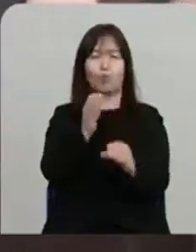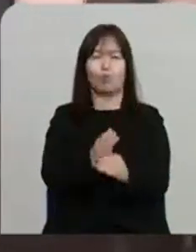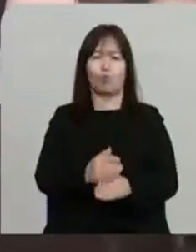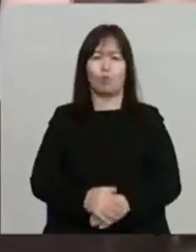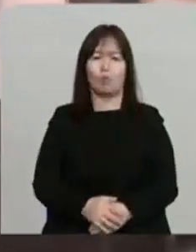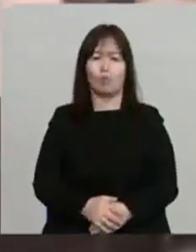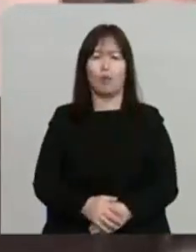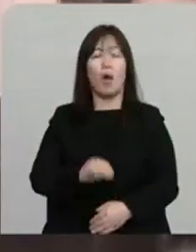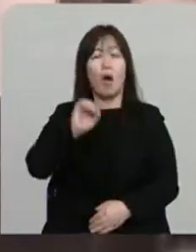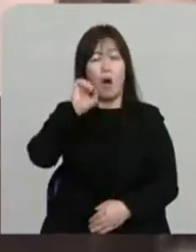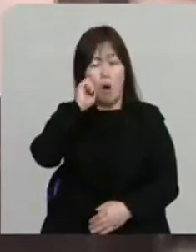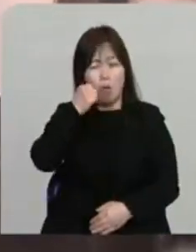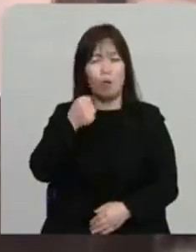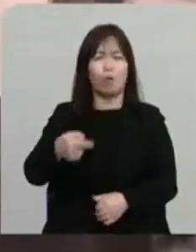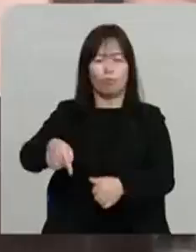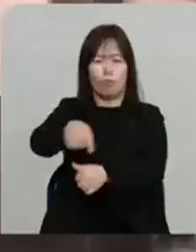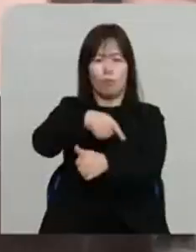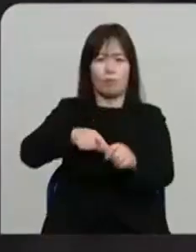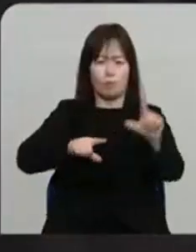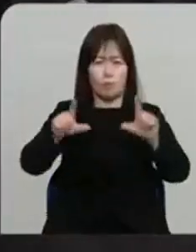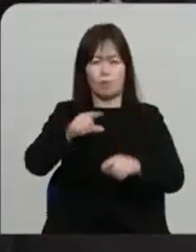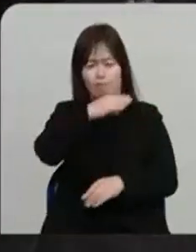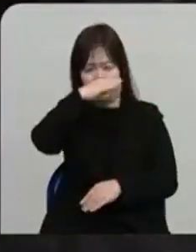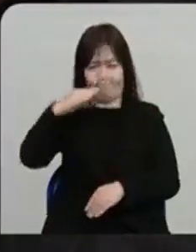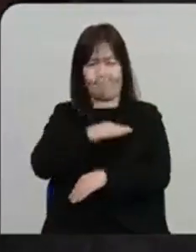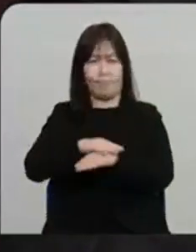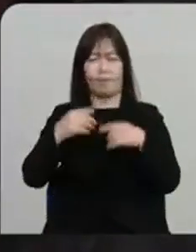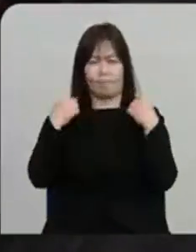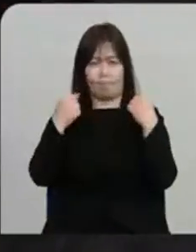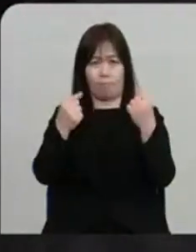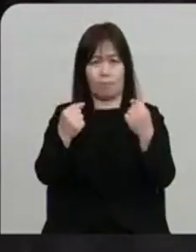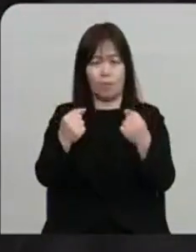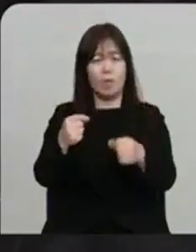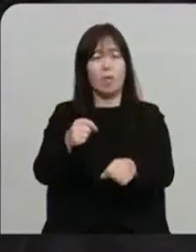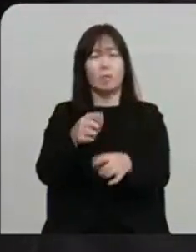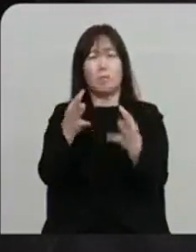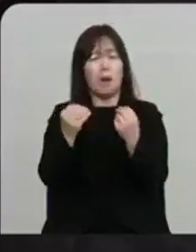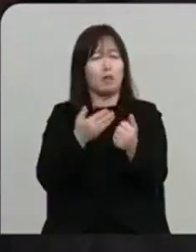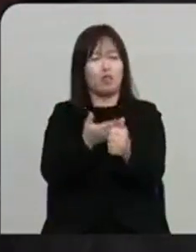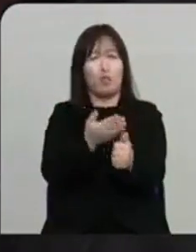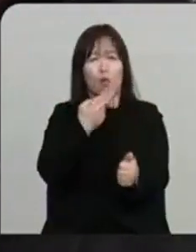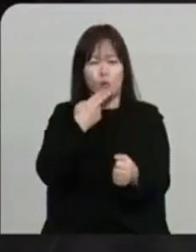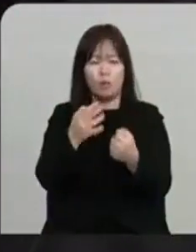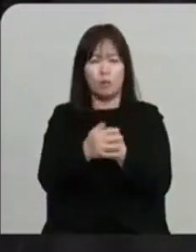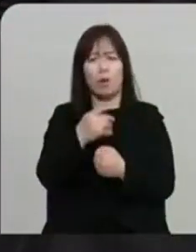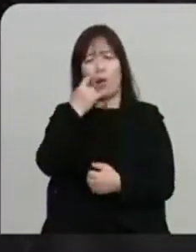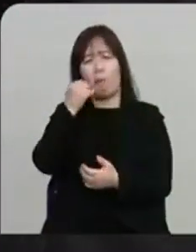어려운 형편에도 바르게 커준 딸 넉넉히 해준 것 없어 엄마는 못 내 서글픕니다.